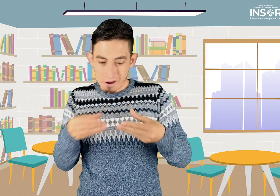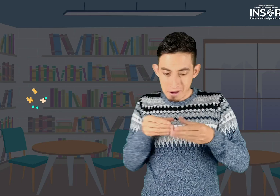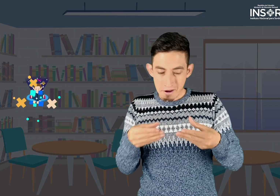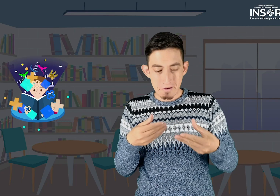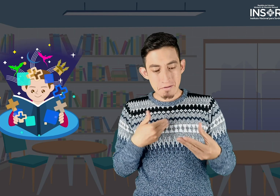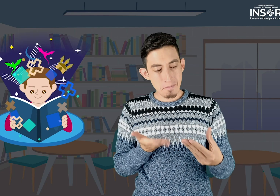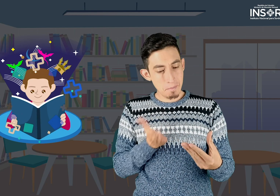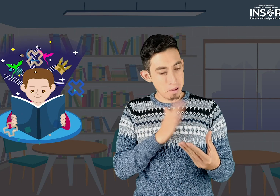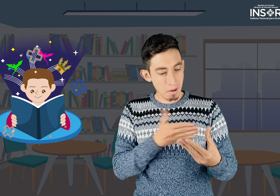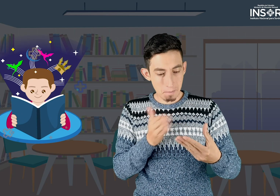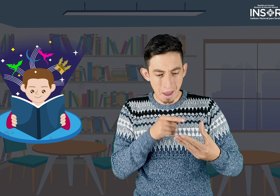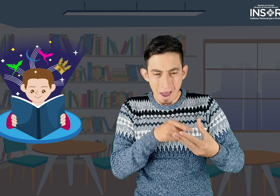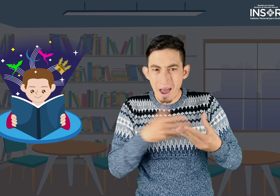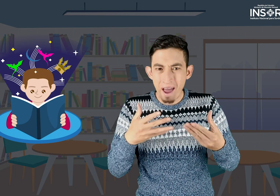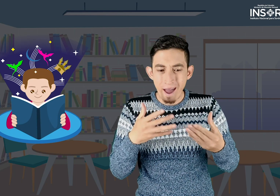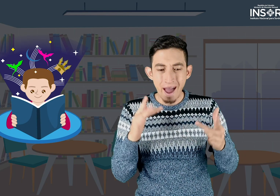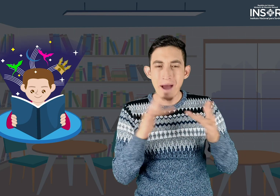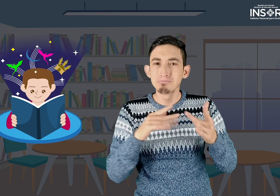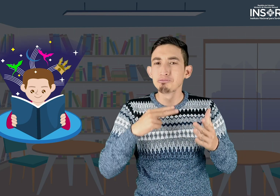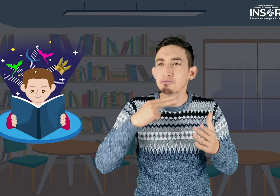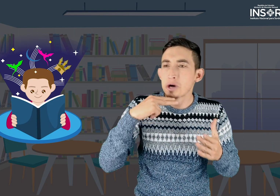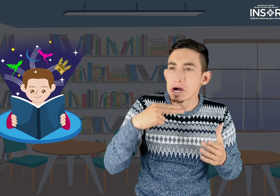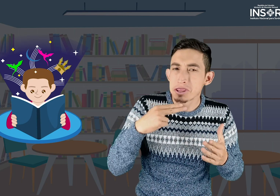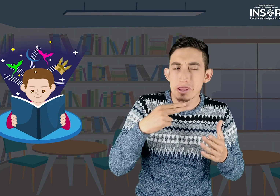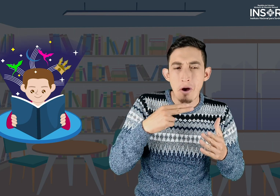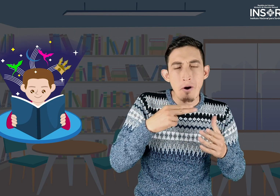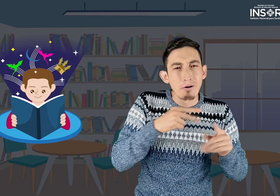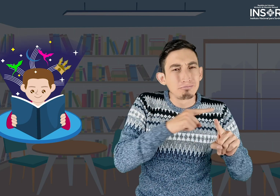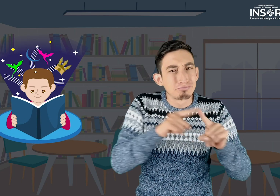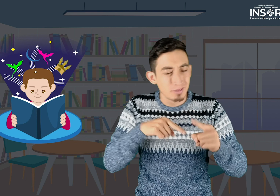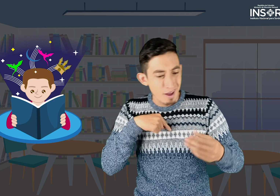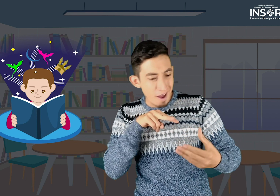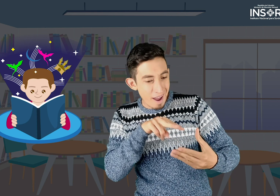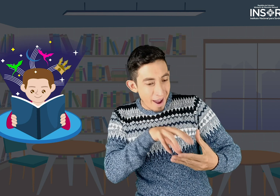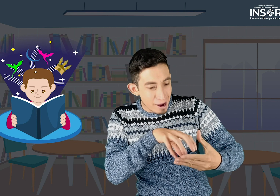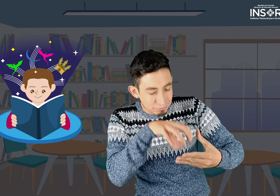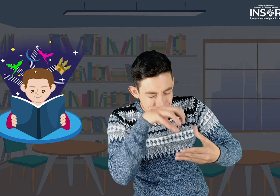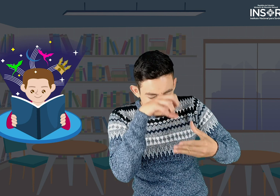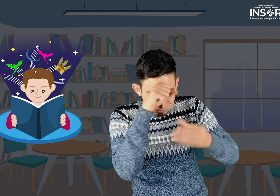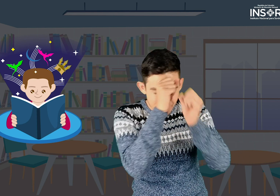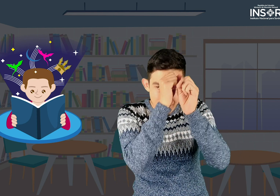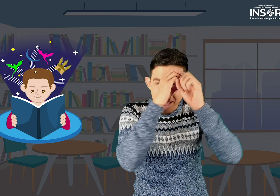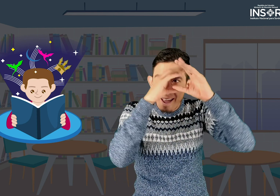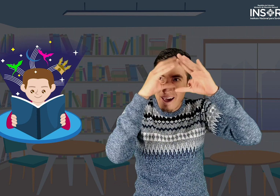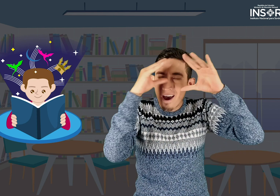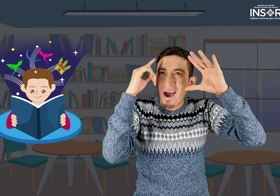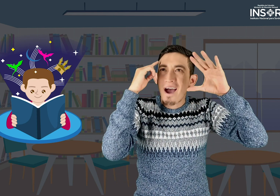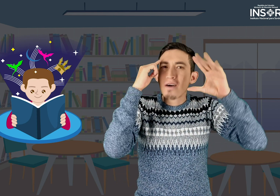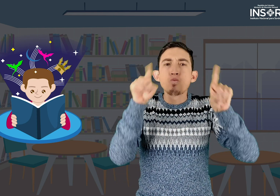cuando lo leo, este libro de cuentos me permite abrir mi mente, porque me ayuda a imaginar,